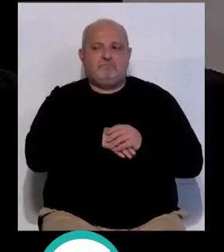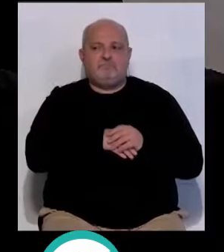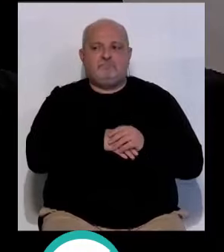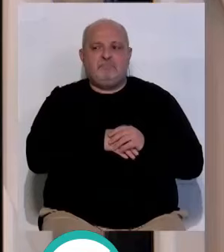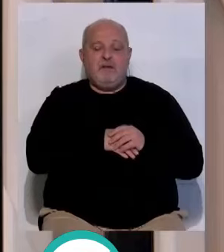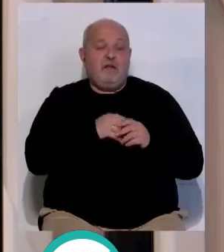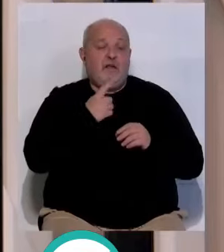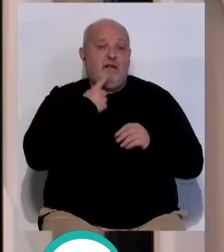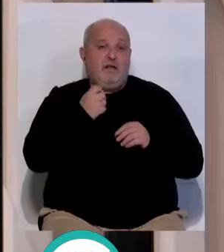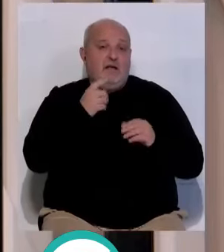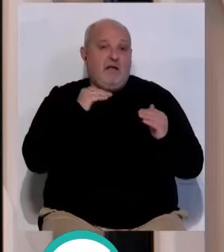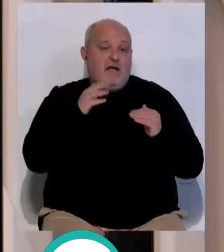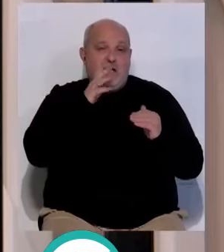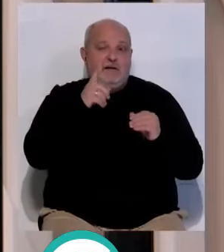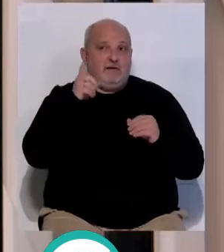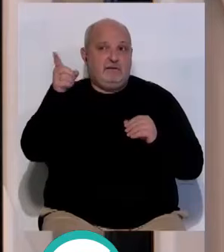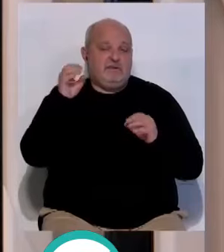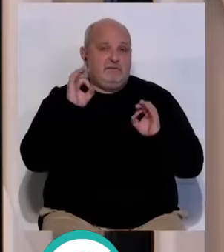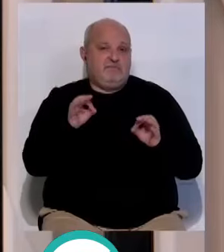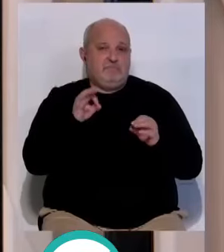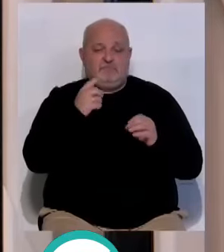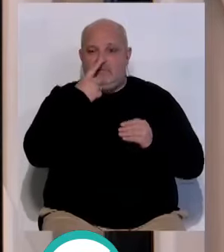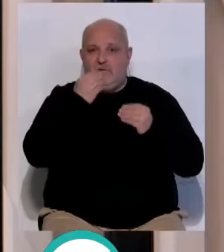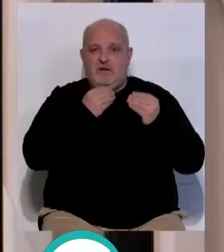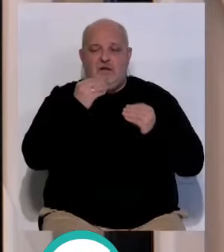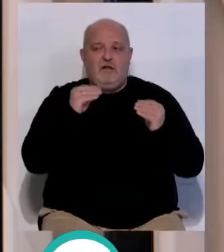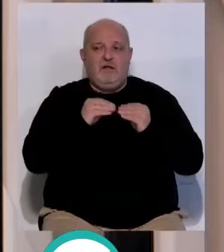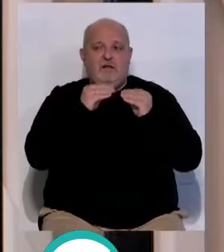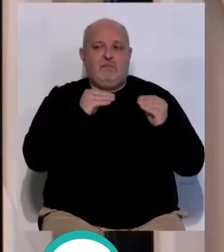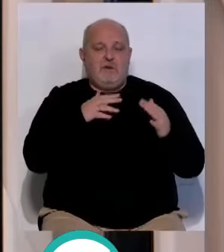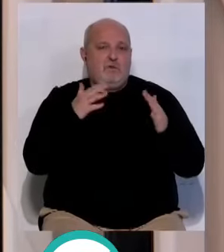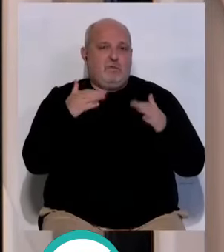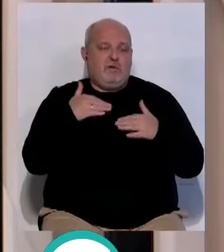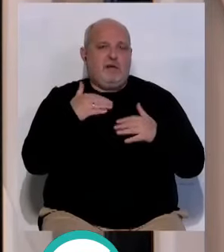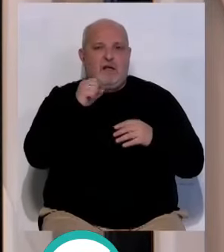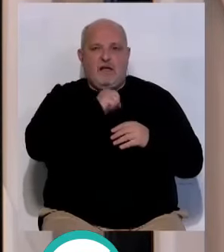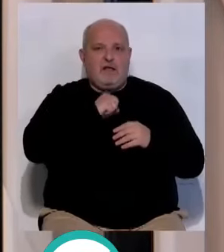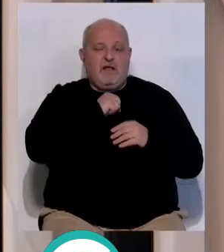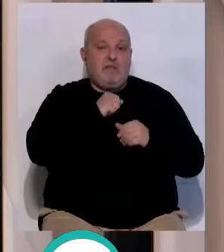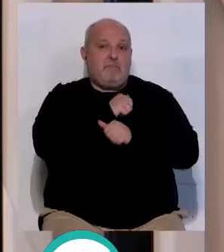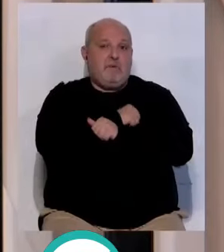complicado claro allí seguro va a ver nos van a coincidir partidos se cantarán Espero que se cant